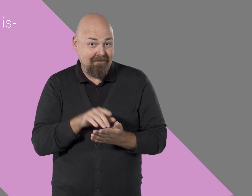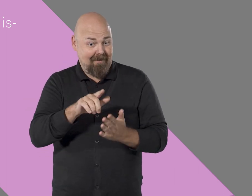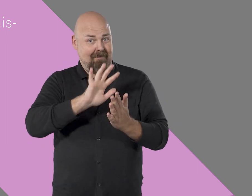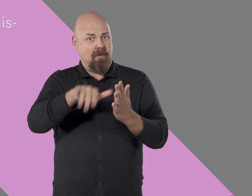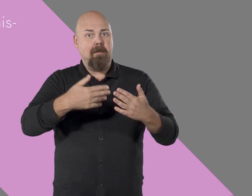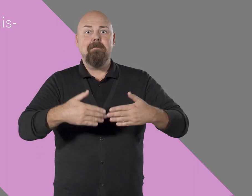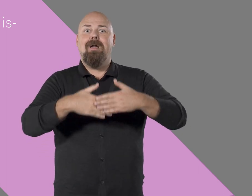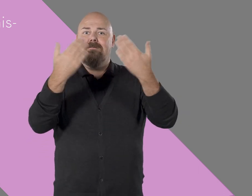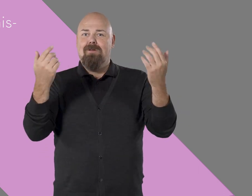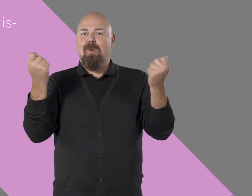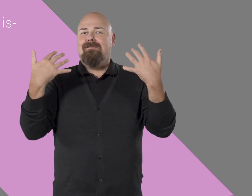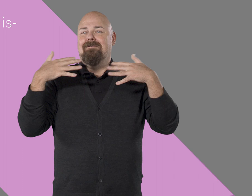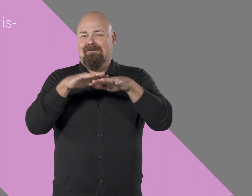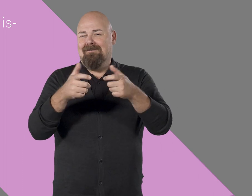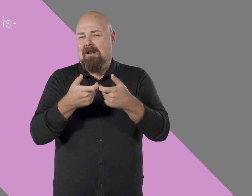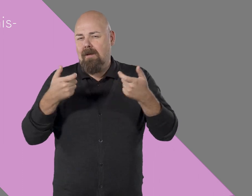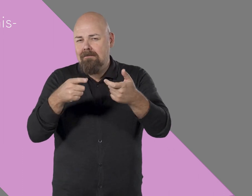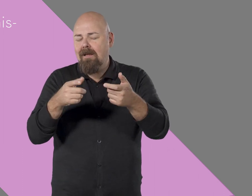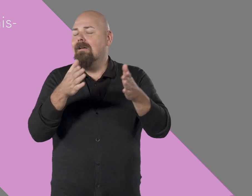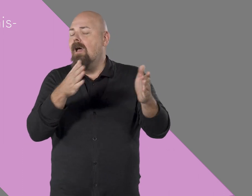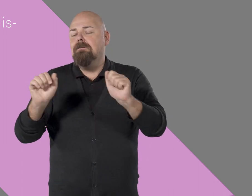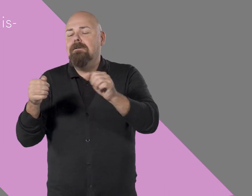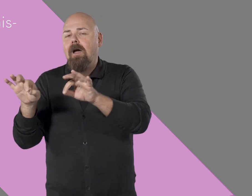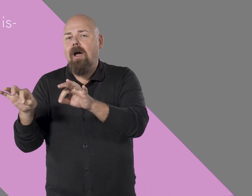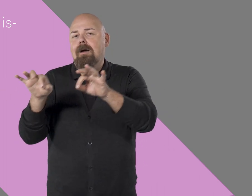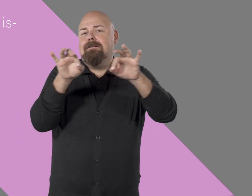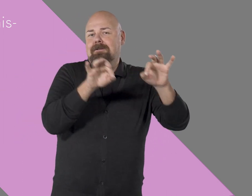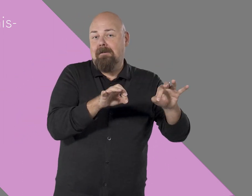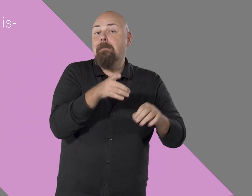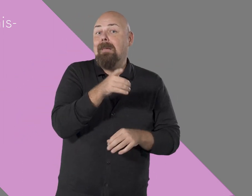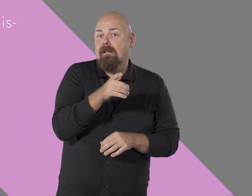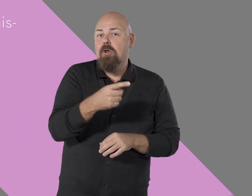Viittomakielen päivän juhlawebinaari järjestetään jo edeltävänä perjantaina -